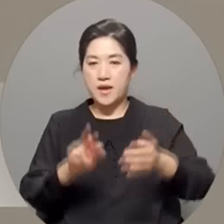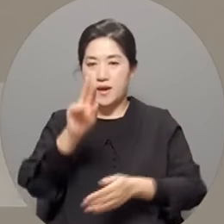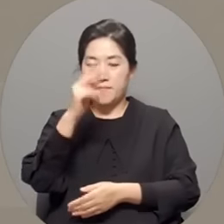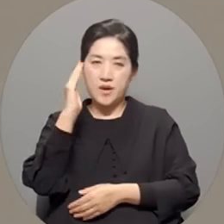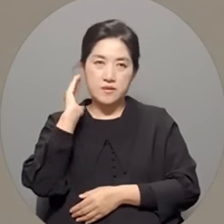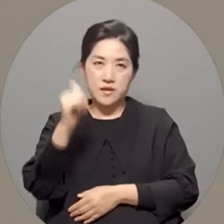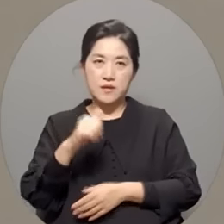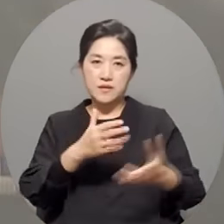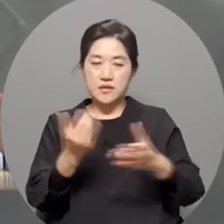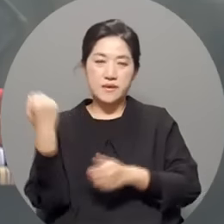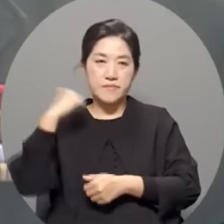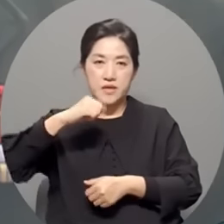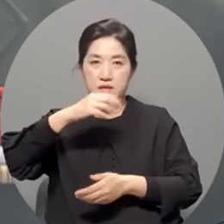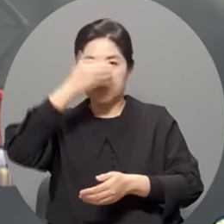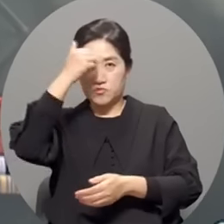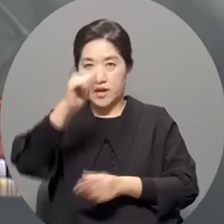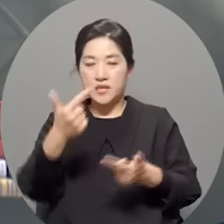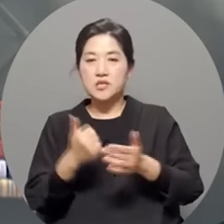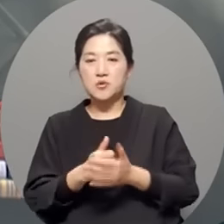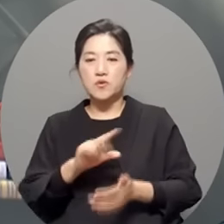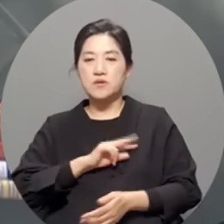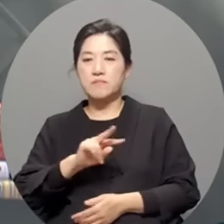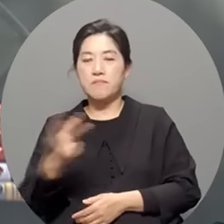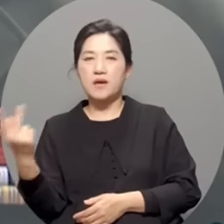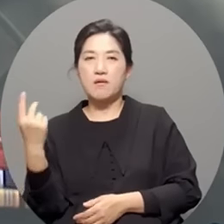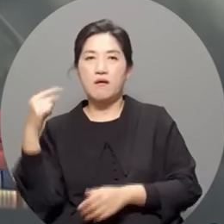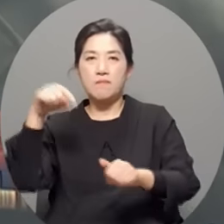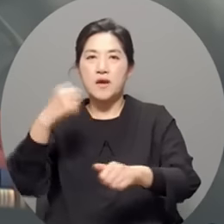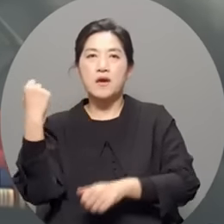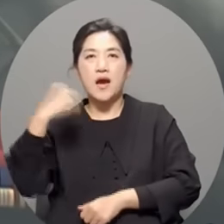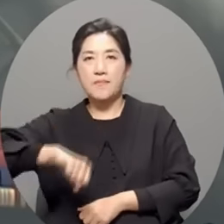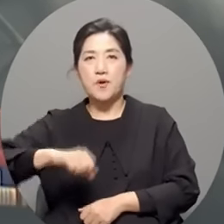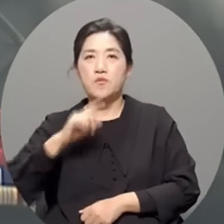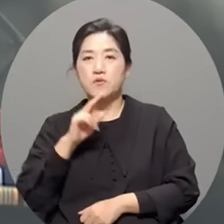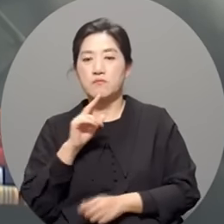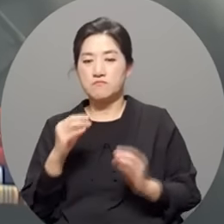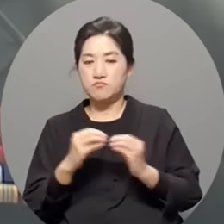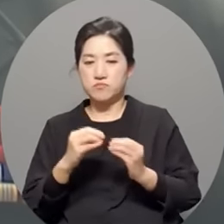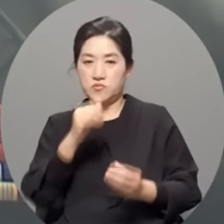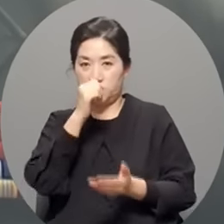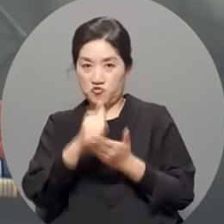죄명을 집단 항명 수괴에서 항명으로 변경하기도 했습니다. MBC 뉴스 이덕영입니다.